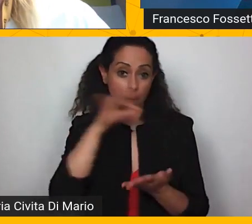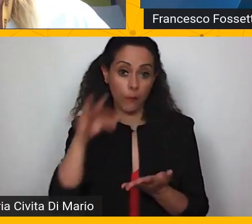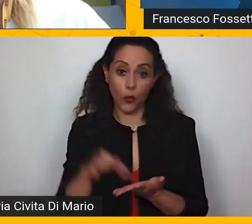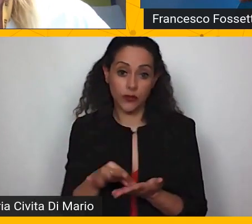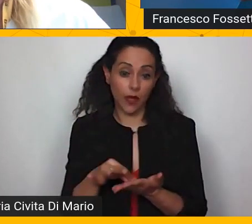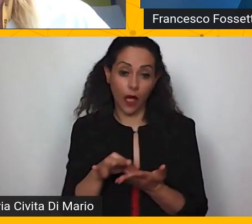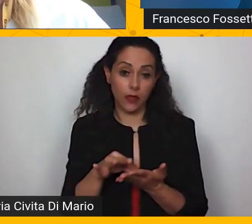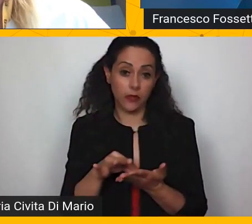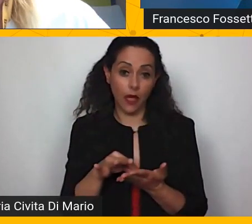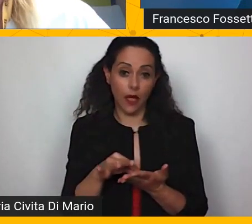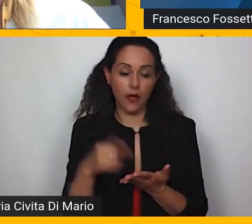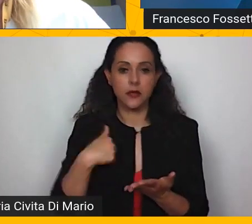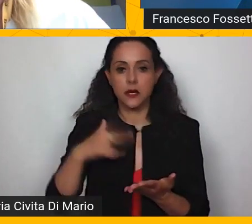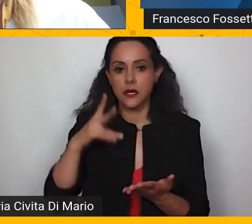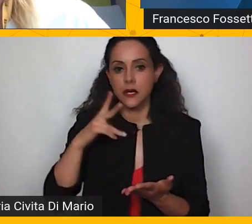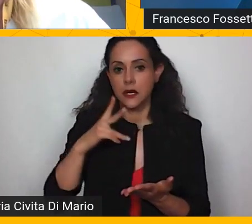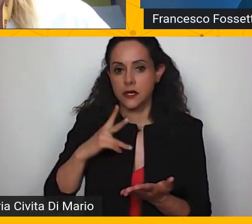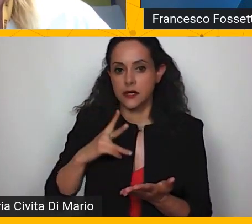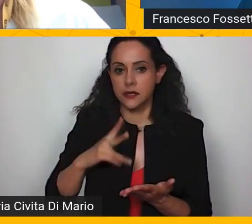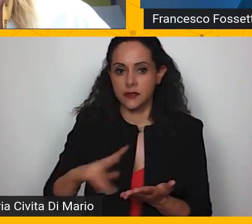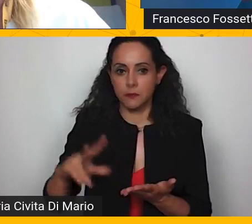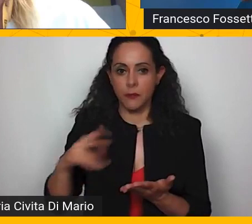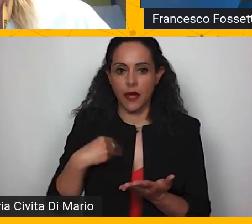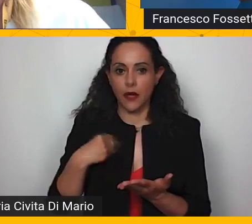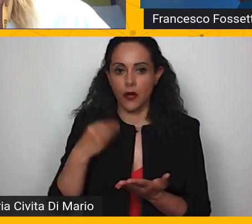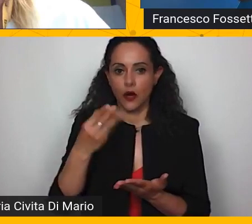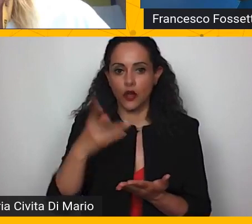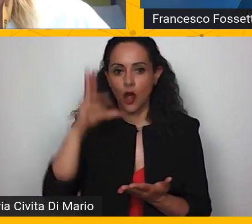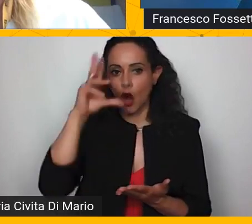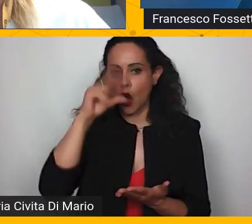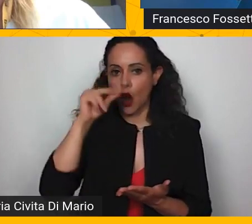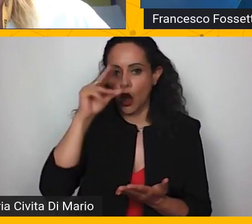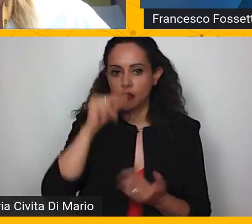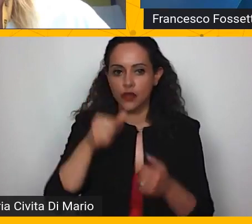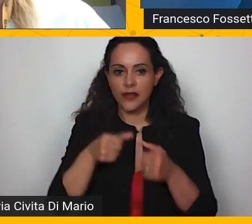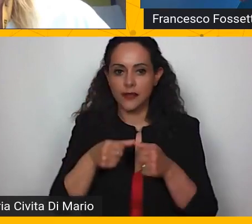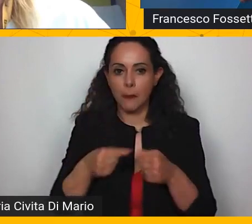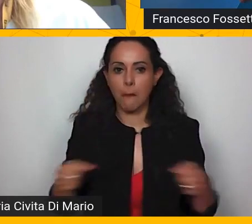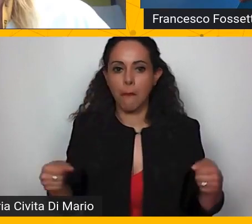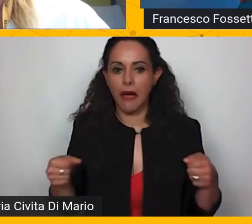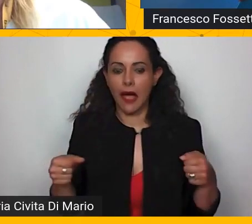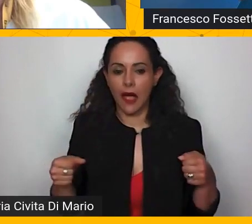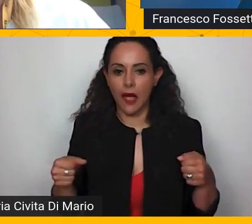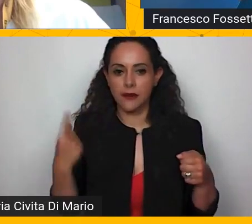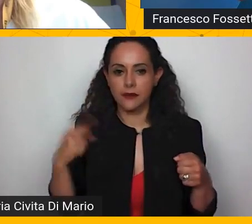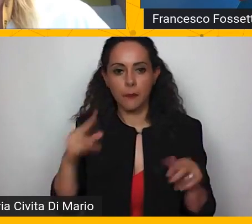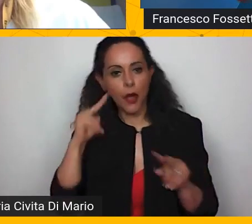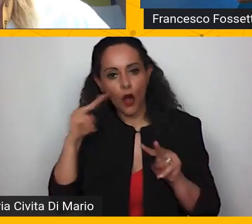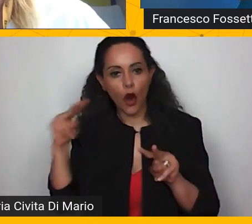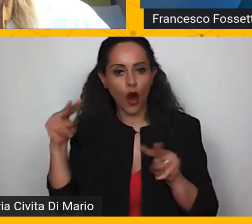puntata che eh in cui spero di dare degli delle conoscenze di base per poi operare un